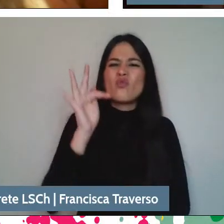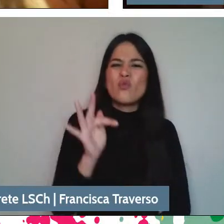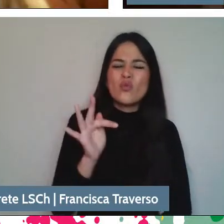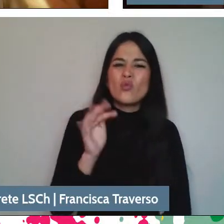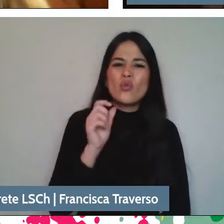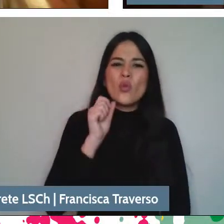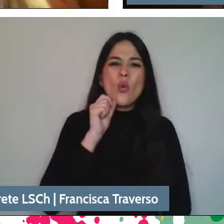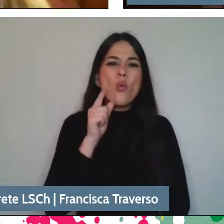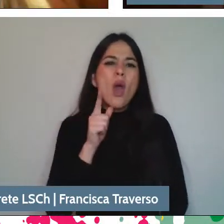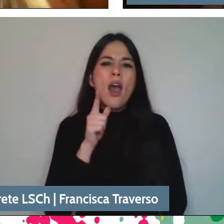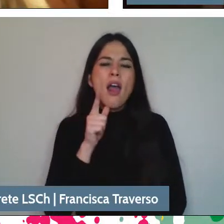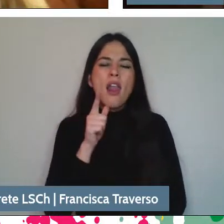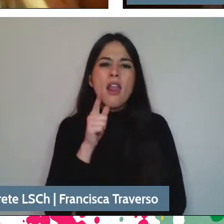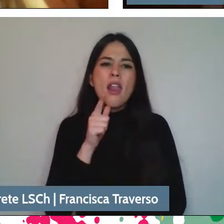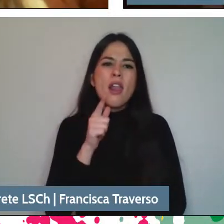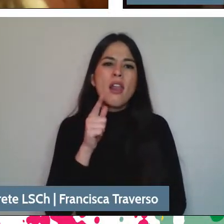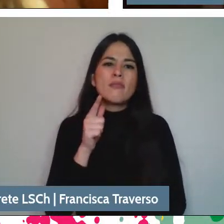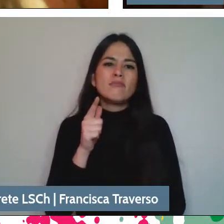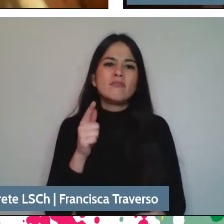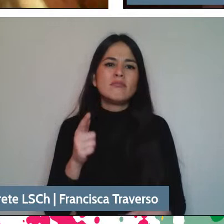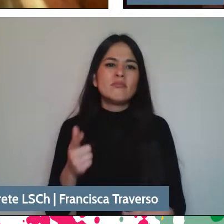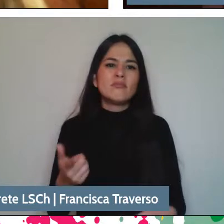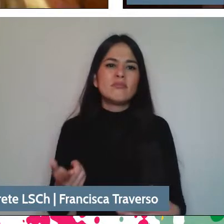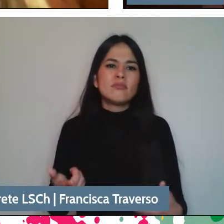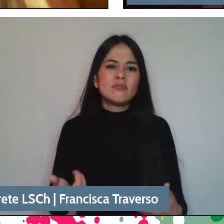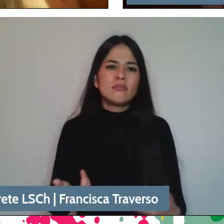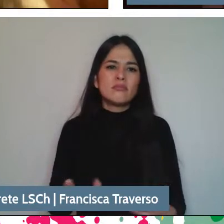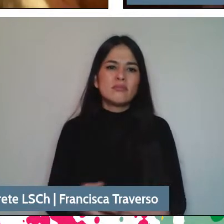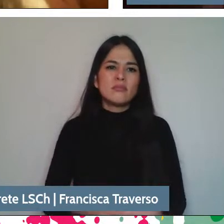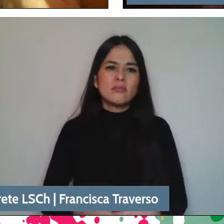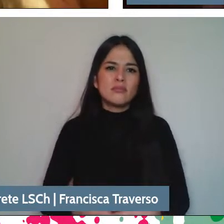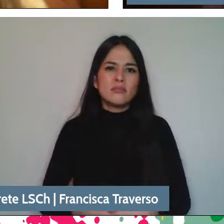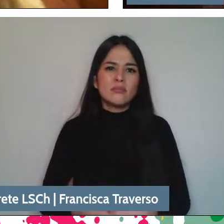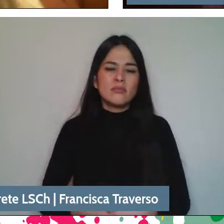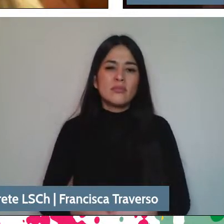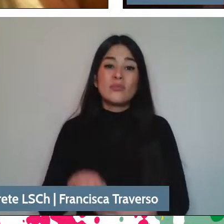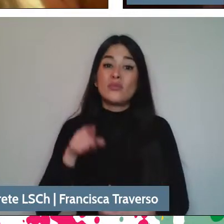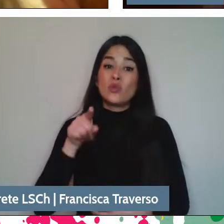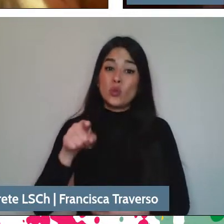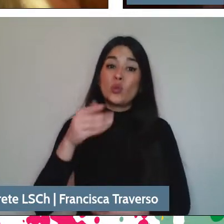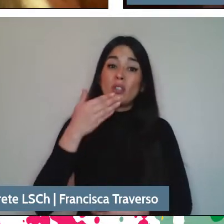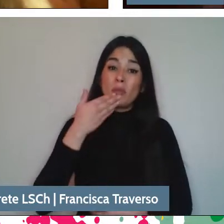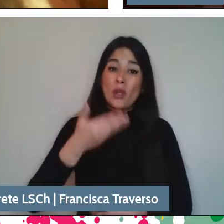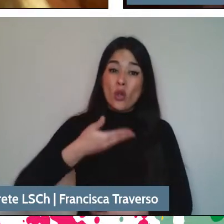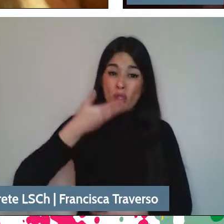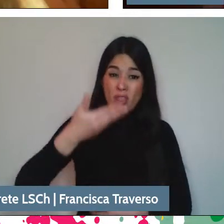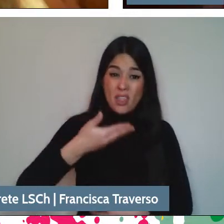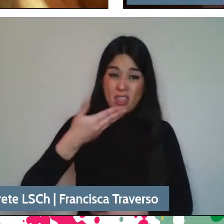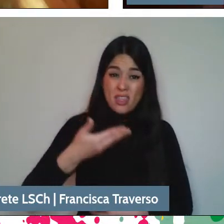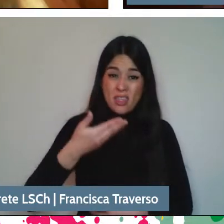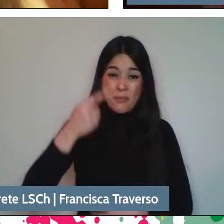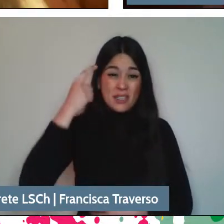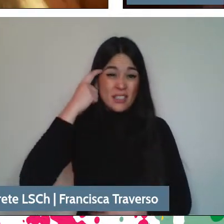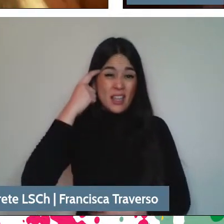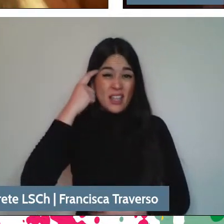o incluso en otras hablas tuyas dices: "¿Será que van a haber otras generaciones